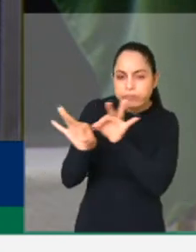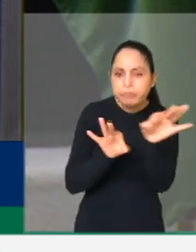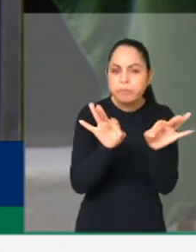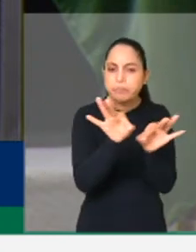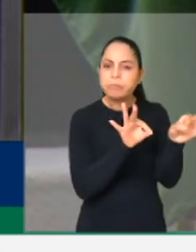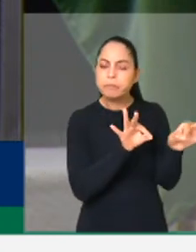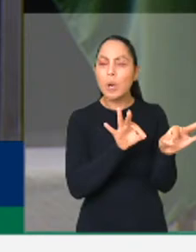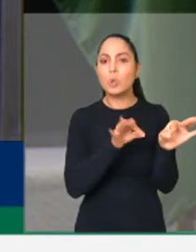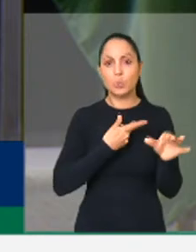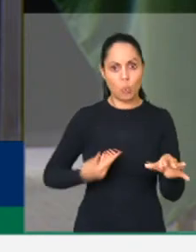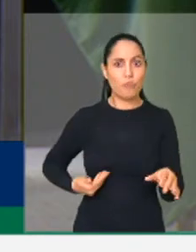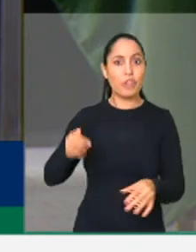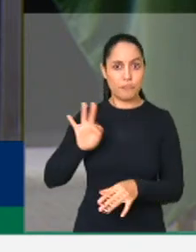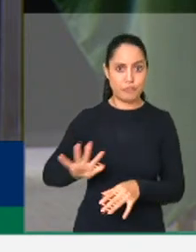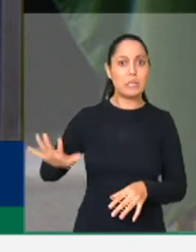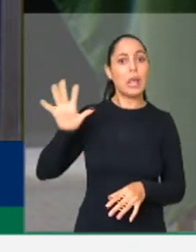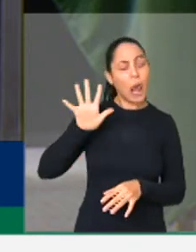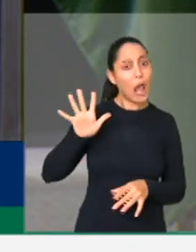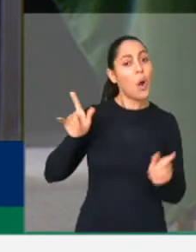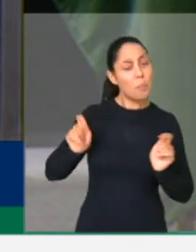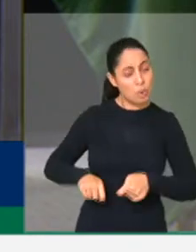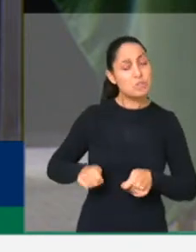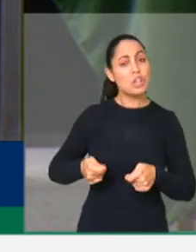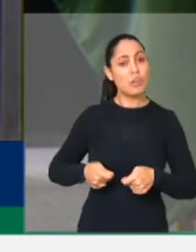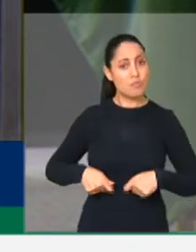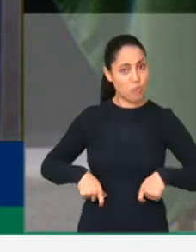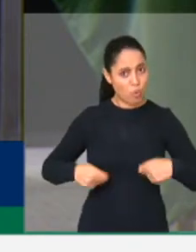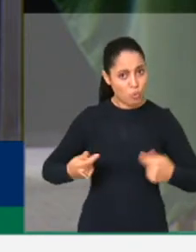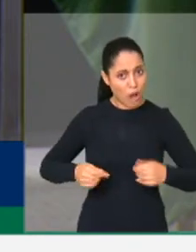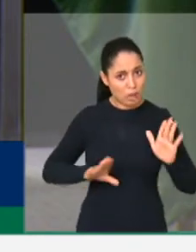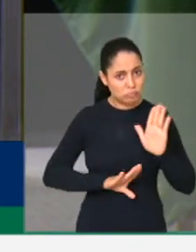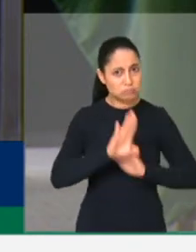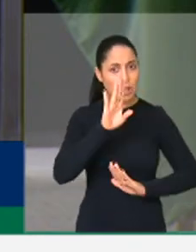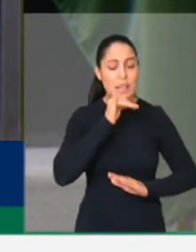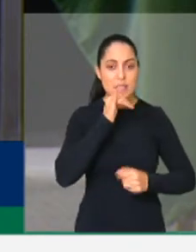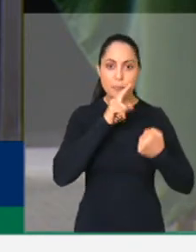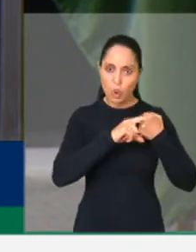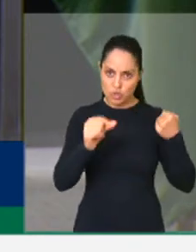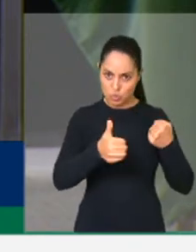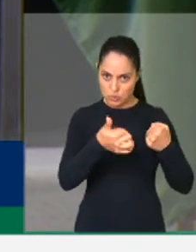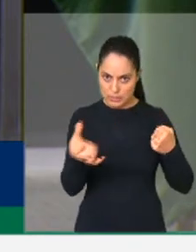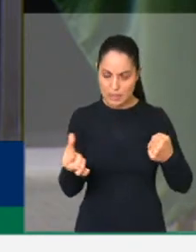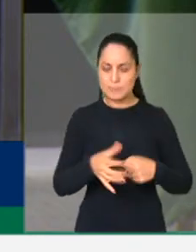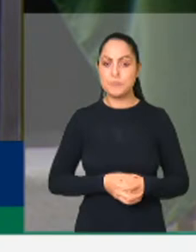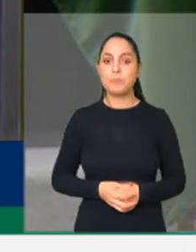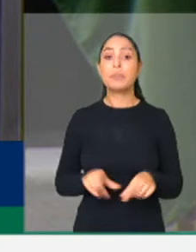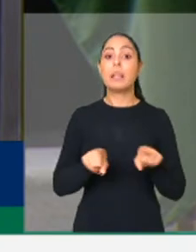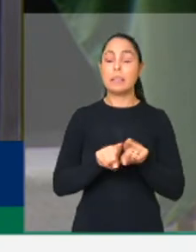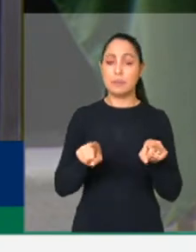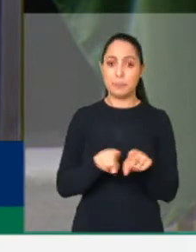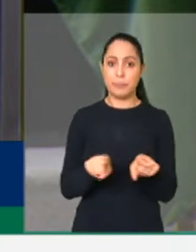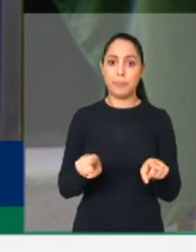CONTEÚDO CONTINUADO. COMPROVAÇÃO DE QUE DESPESA CRIADA OU AUMENTADA NÃO AFETARÁAS METAS DOS RESULTADOS FISCAIS E A EXISTÊNCIA DE PRORROGAÇÃO